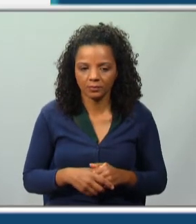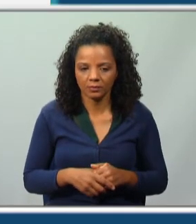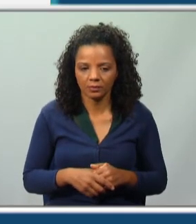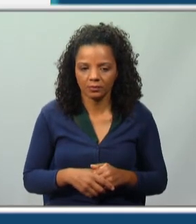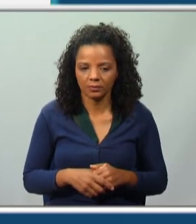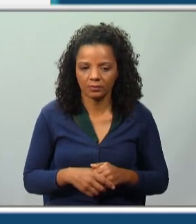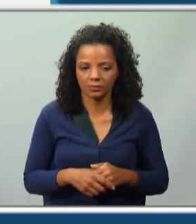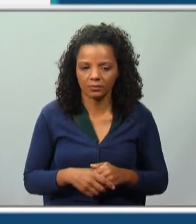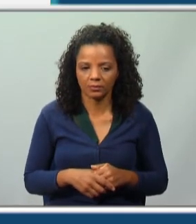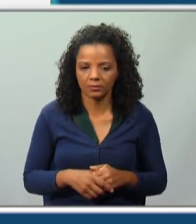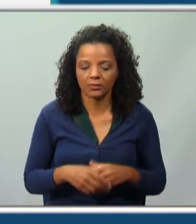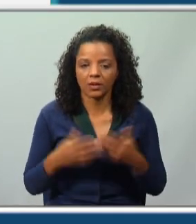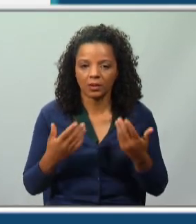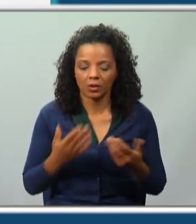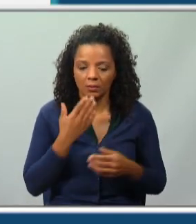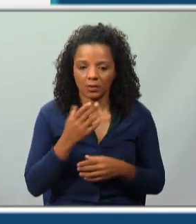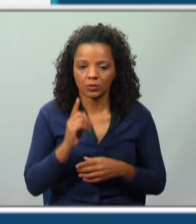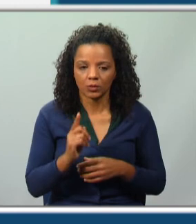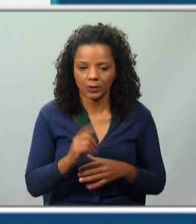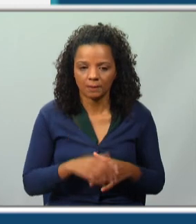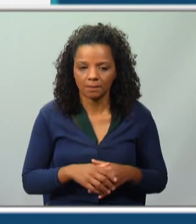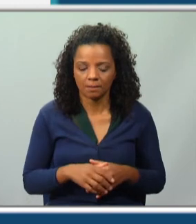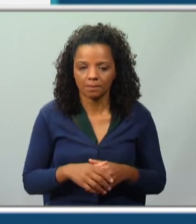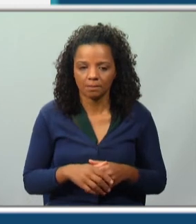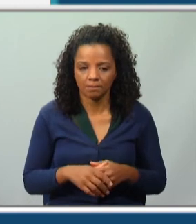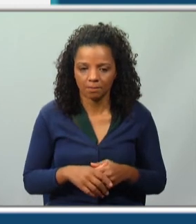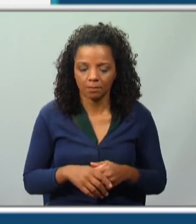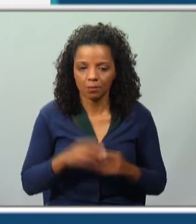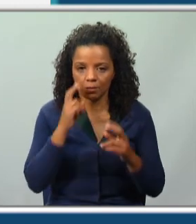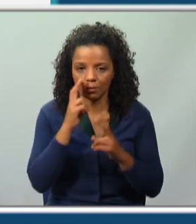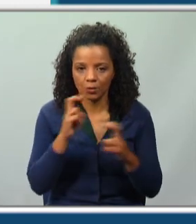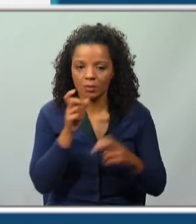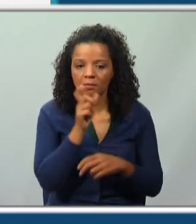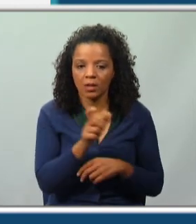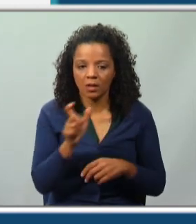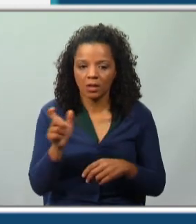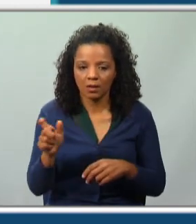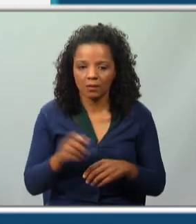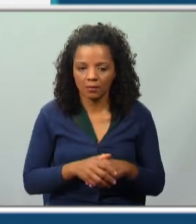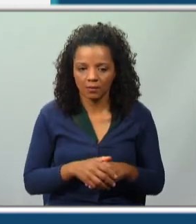o que que os vou poder eu vou vos pedir que descubram palavras homógrafas nas 我能做什麼我會問你發現同形異義詞